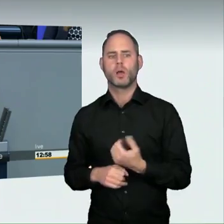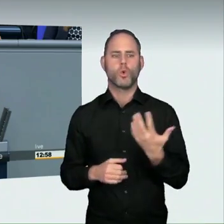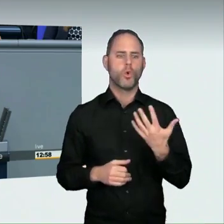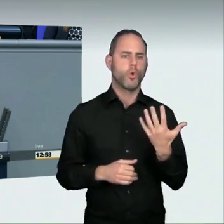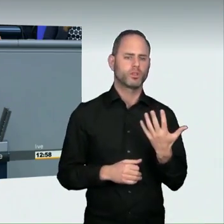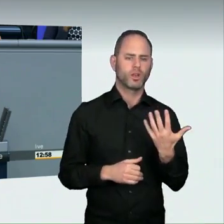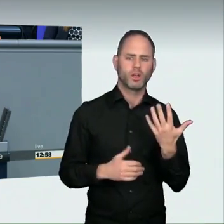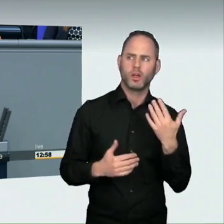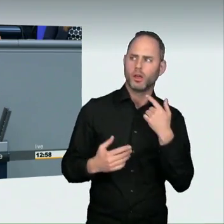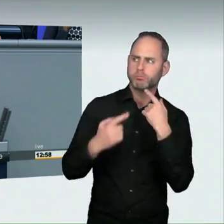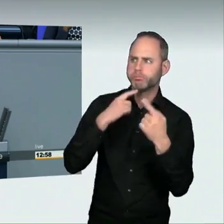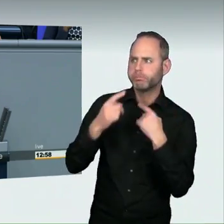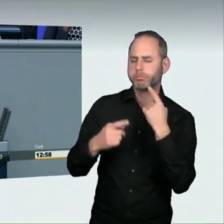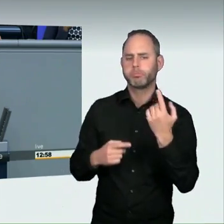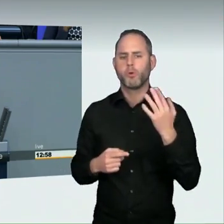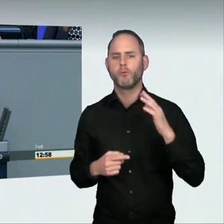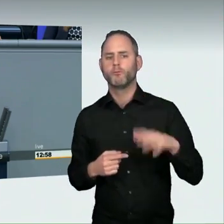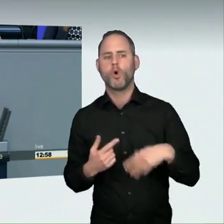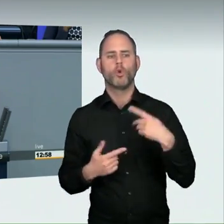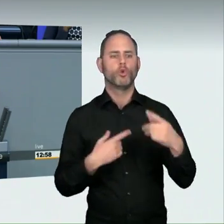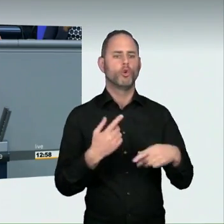Sie haben den Kündigungsschutz geschleift, zum Beispiel.